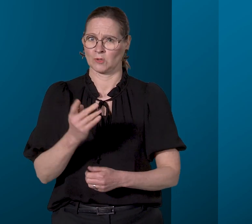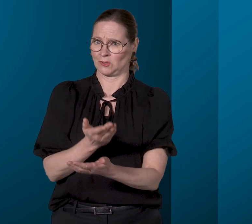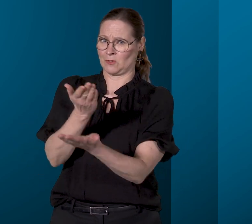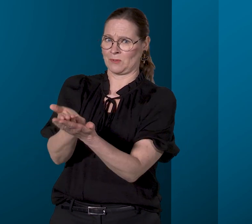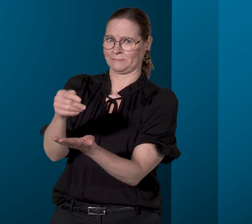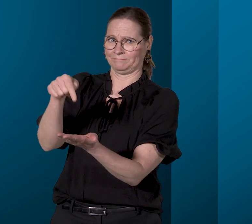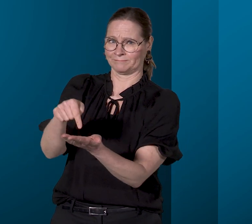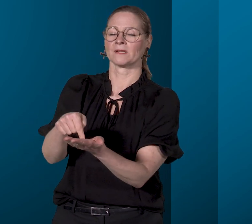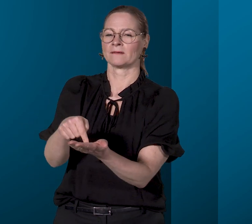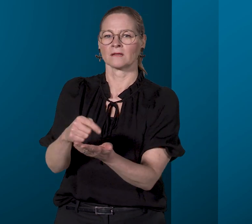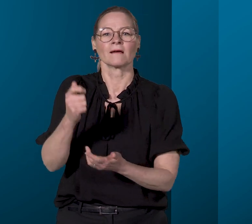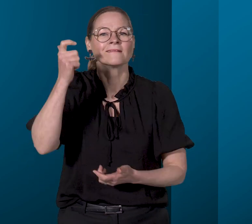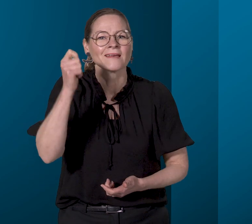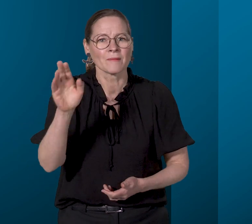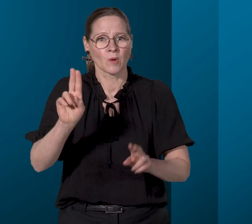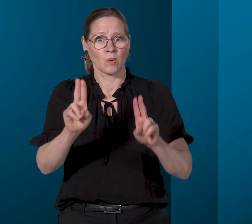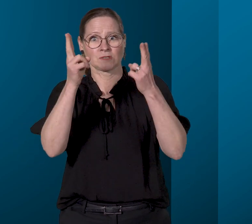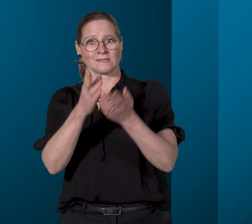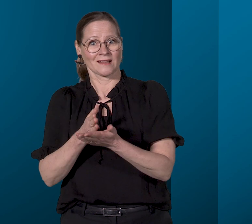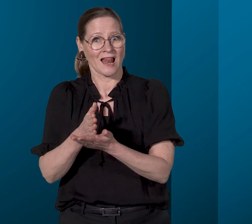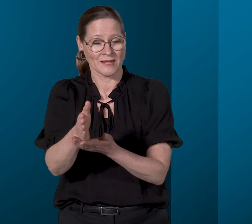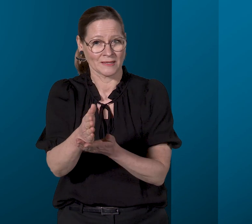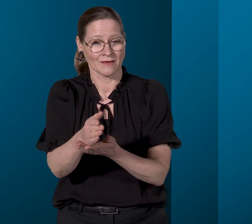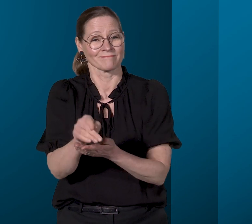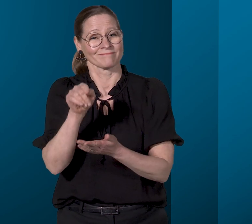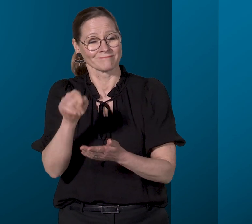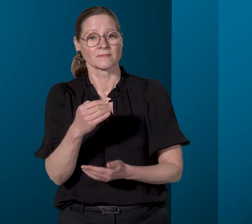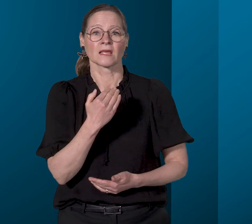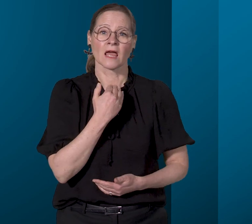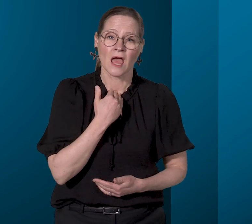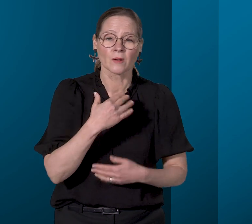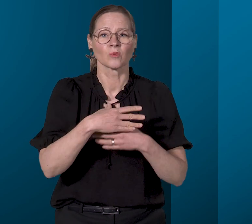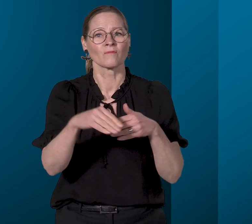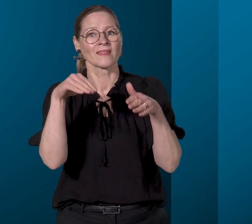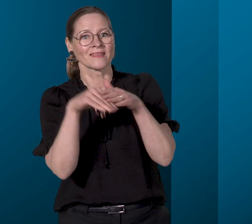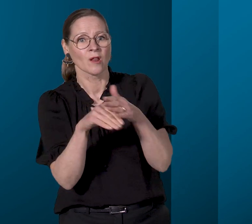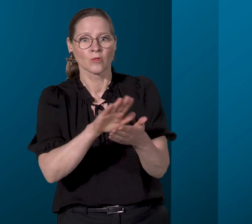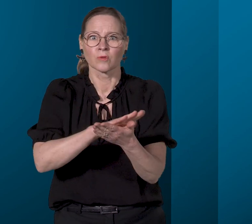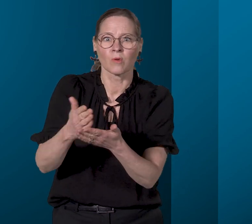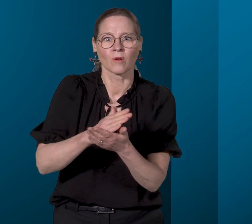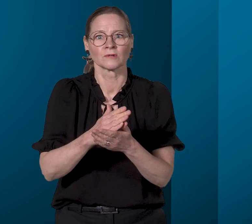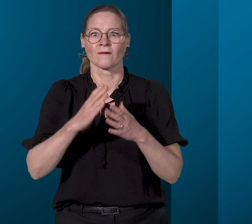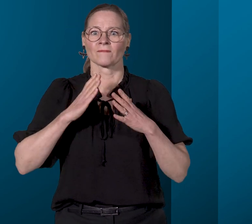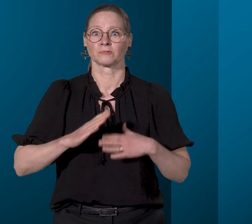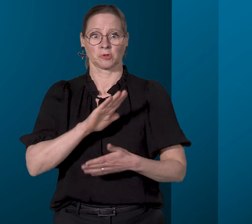Kysymyksessä tuodaan esille Kelan uusi linjaus, - jonka mukaan Kela rajaa ääni- ja kuvatallenteiden tulkkauksen -